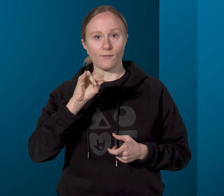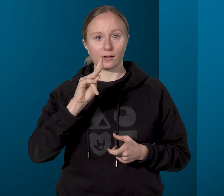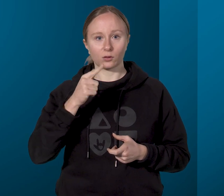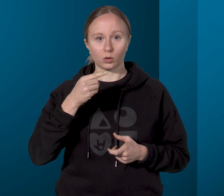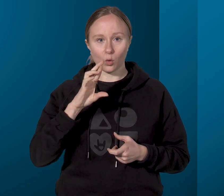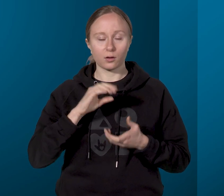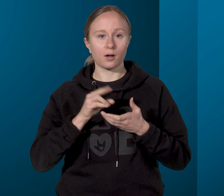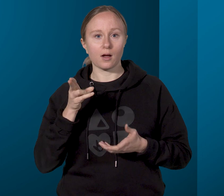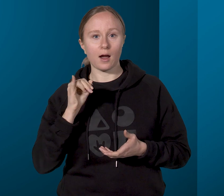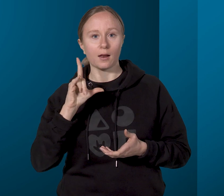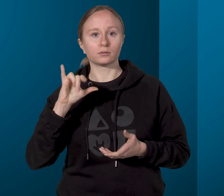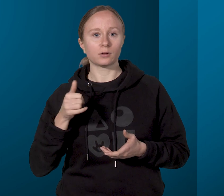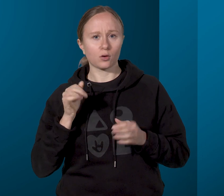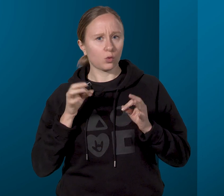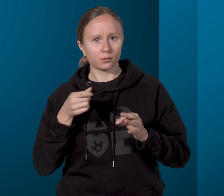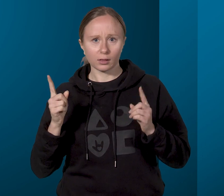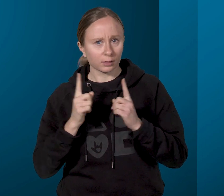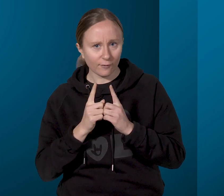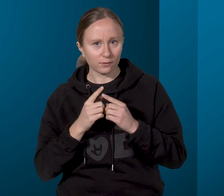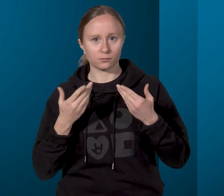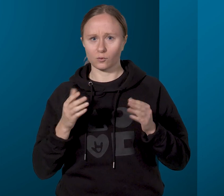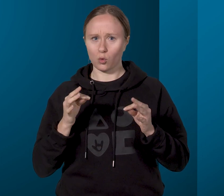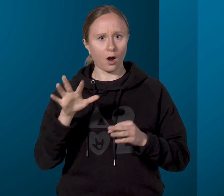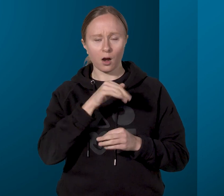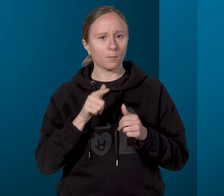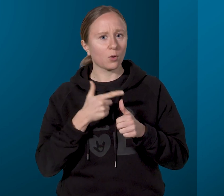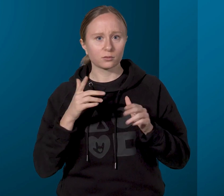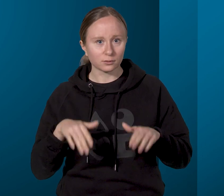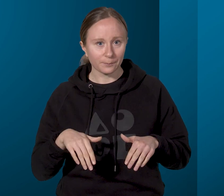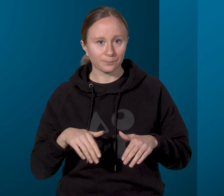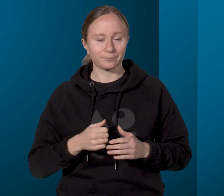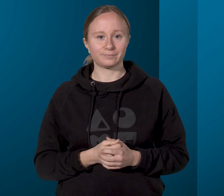Viktor och Hilja träffades och hur allt började.